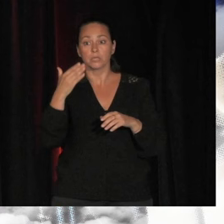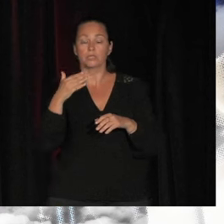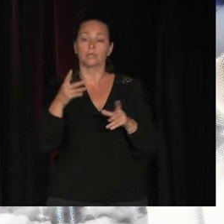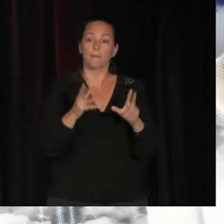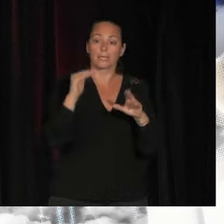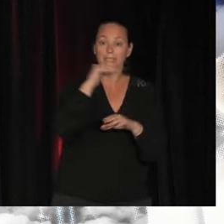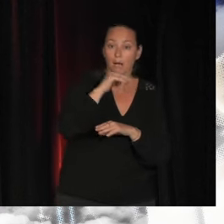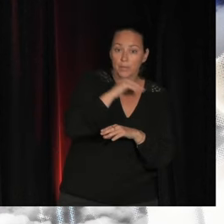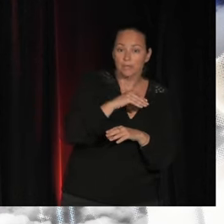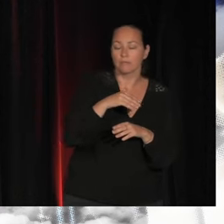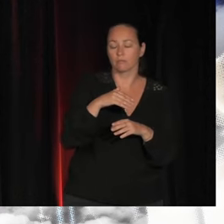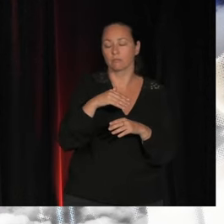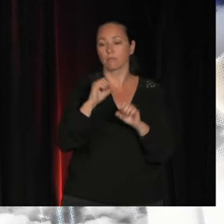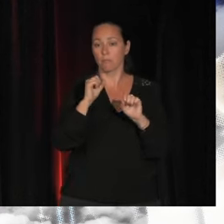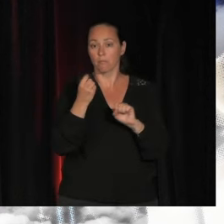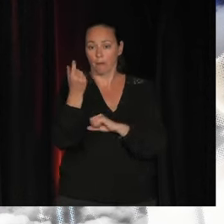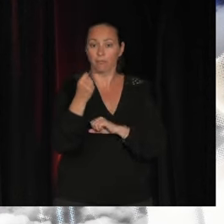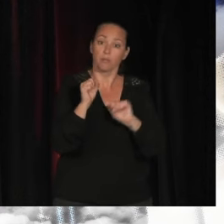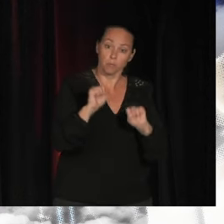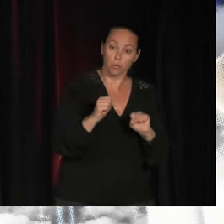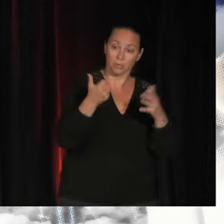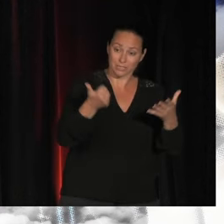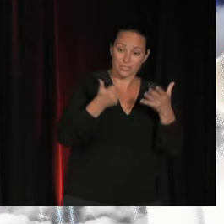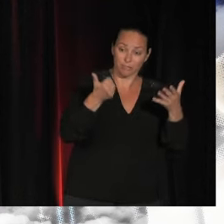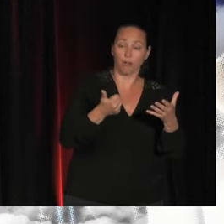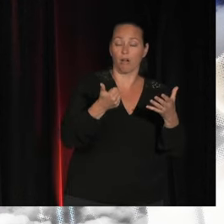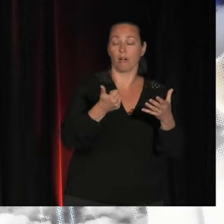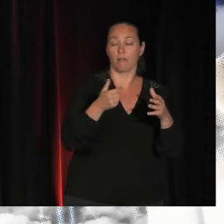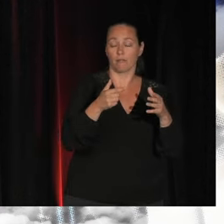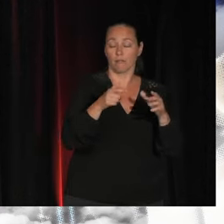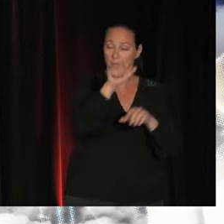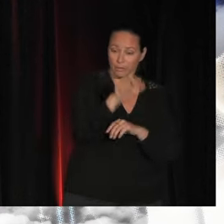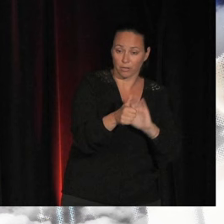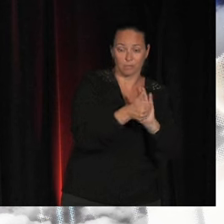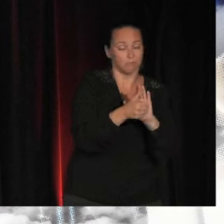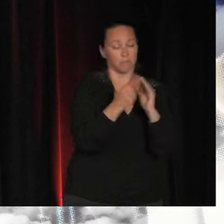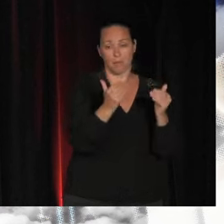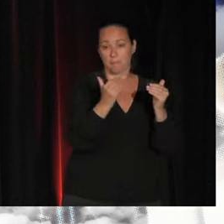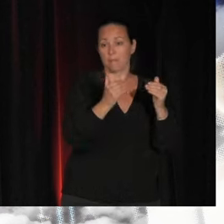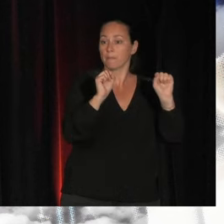le quick play, tu pouvais jouer six fois le même personnage. Tu pouvais jouer six Zarya et ils se sont dit : "Ça, on ne va pas le faire,